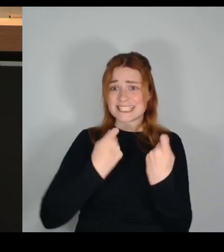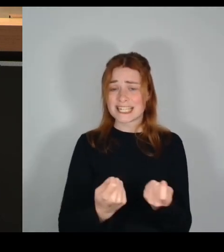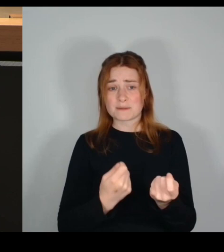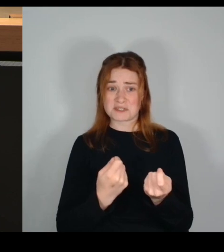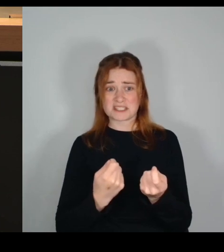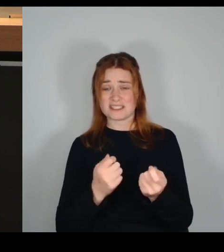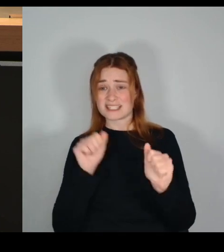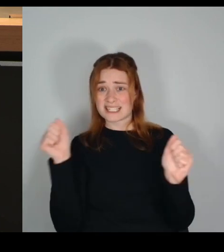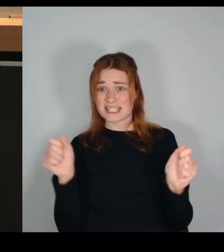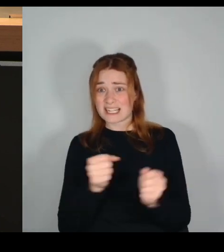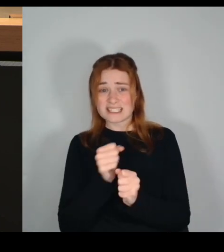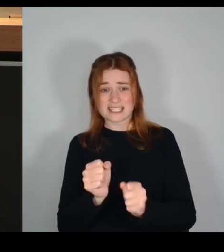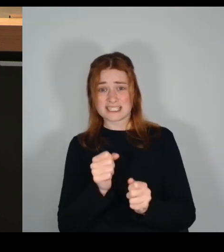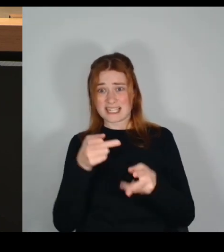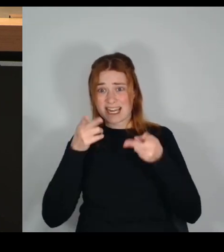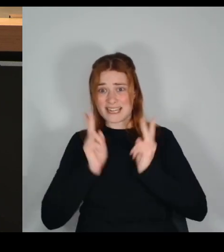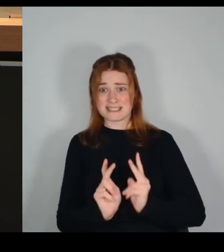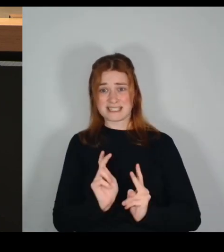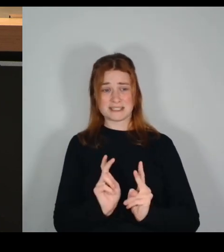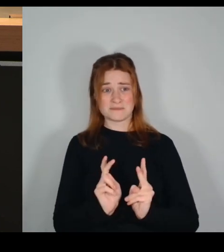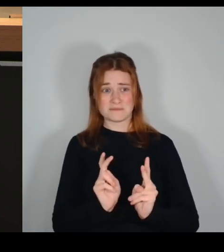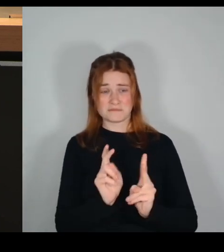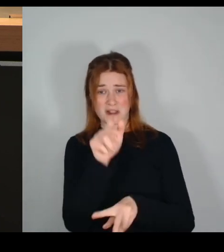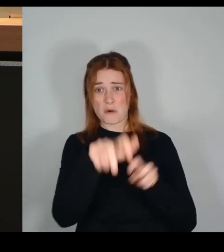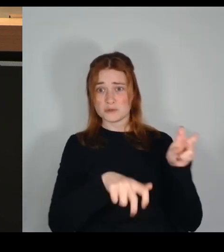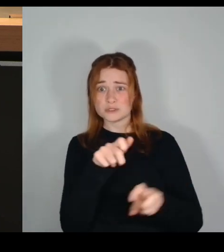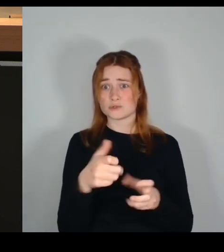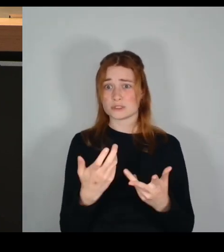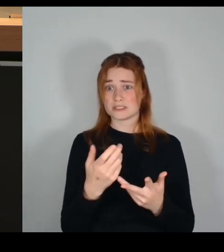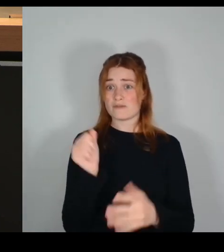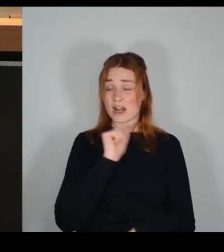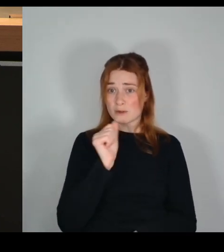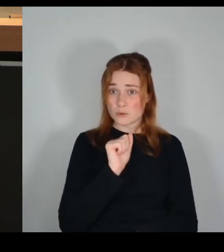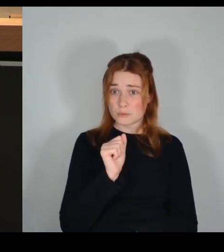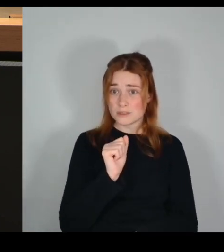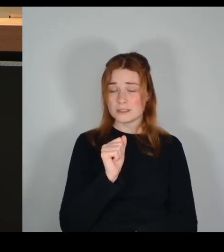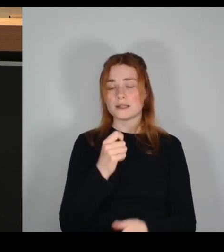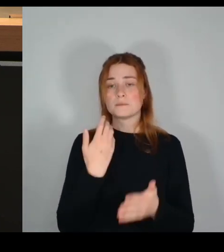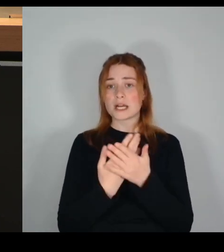Zum Beispiel eine mangelnde Kenntnis der eigenen Rechte, zum Beispiel bürokratische Hürden.